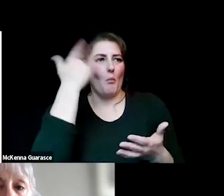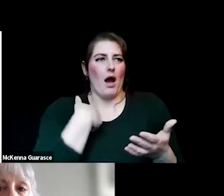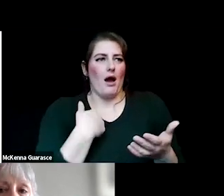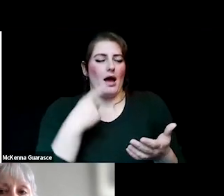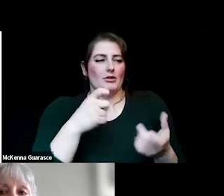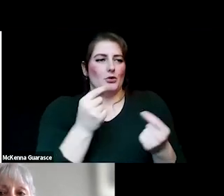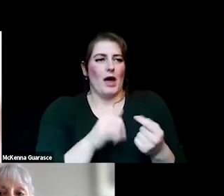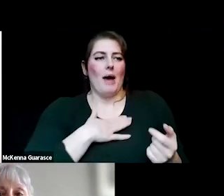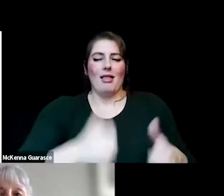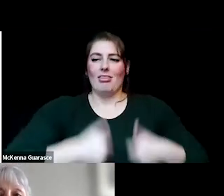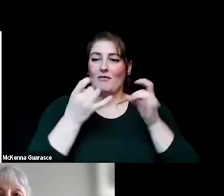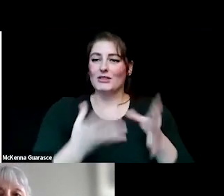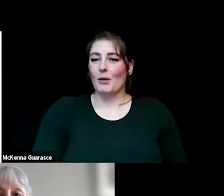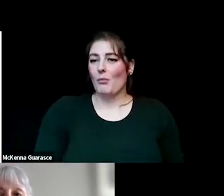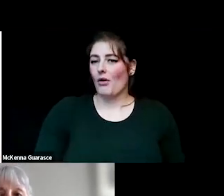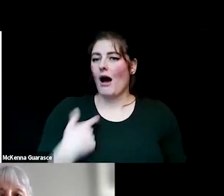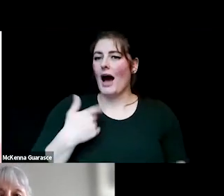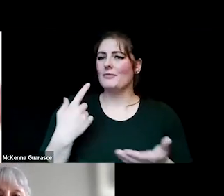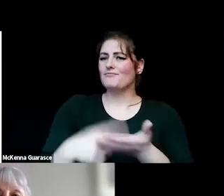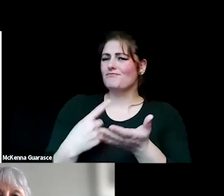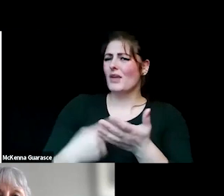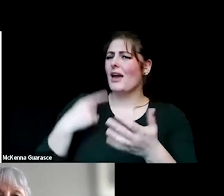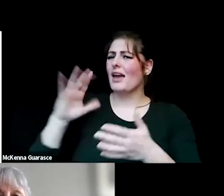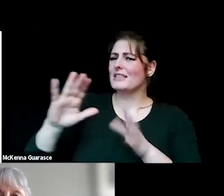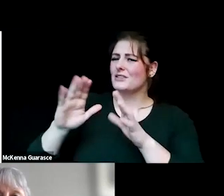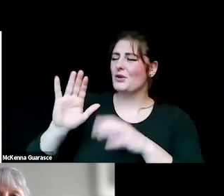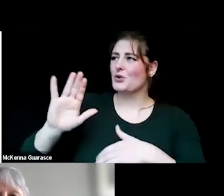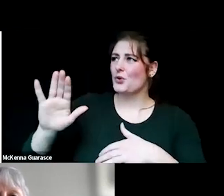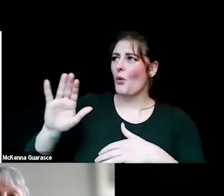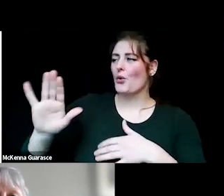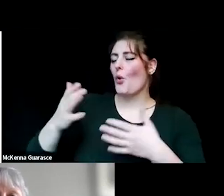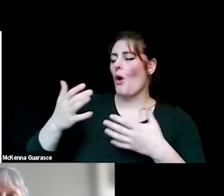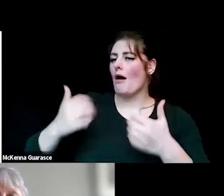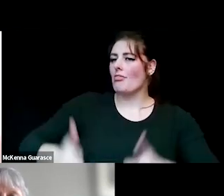Por eso seguí hablando con él y le dije lo maravilloso que es simplemente respirar.